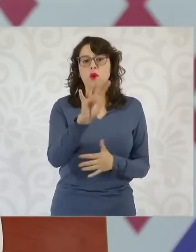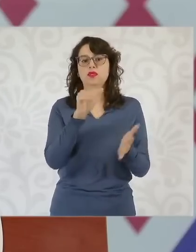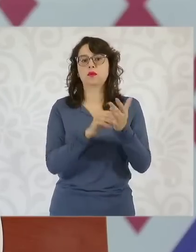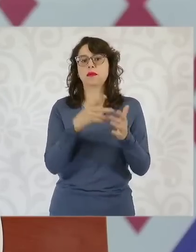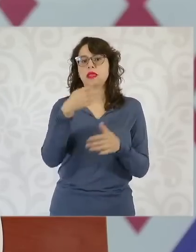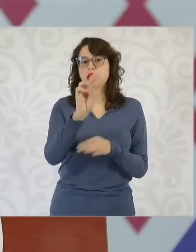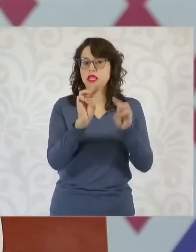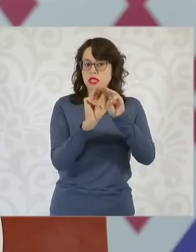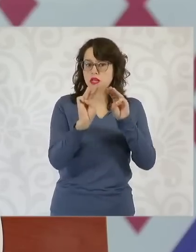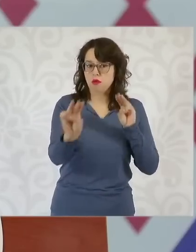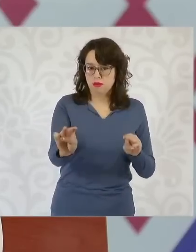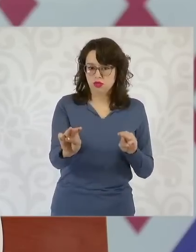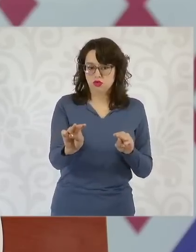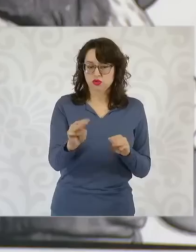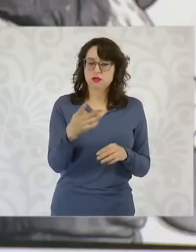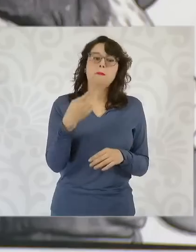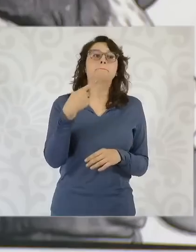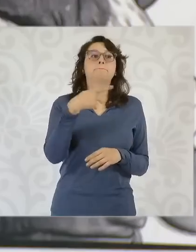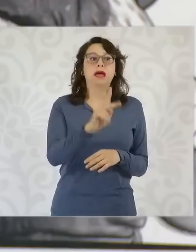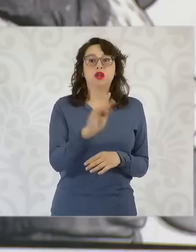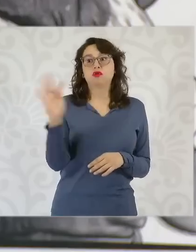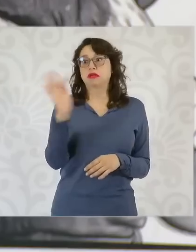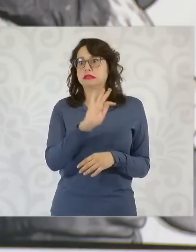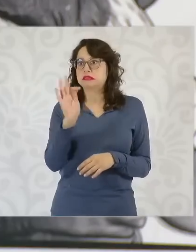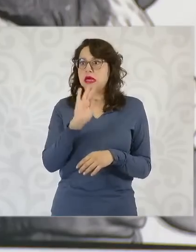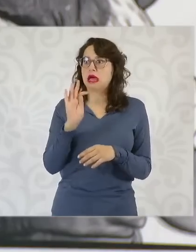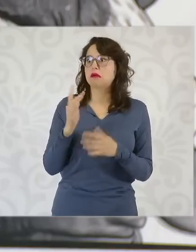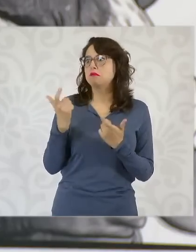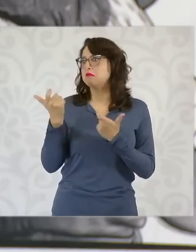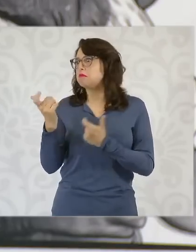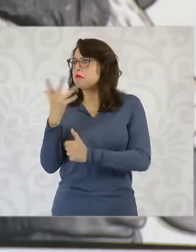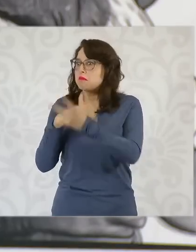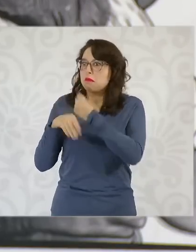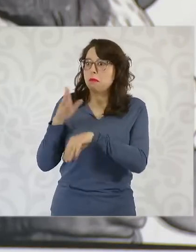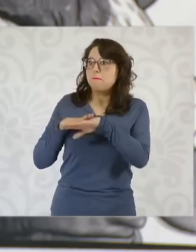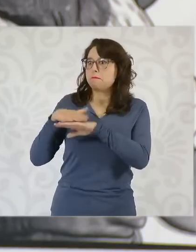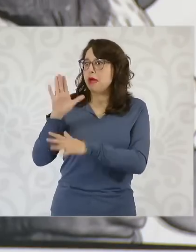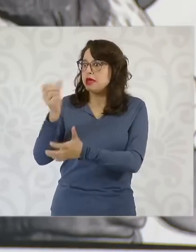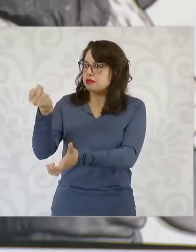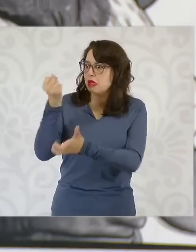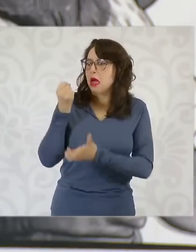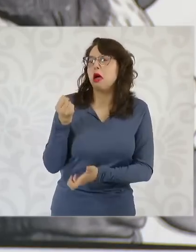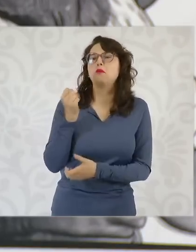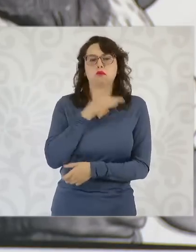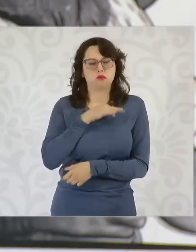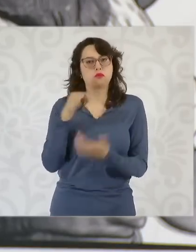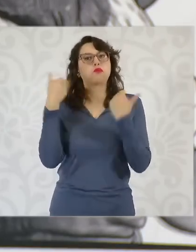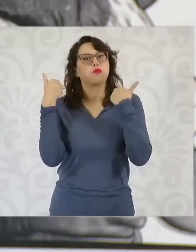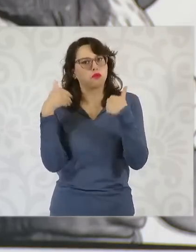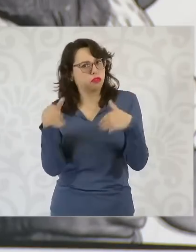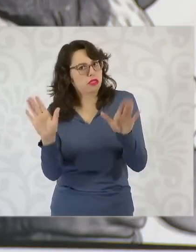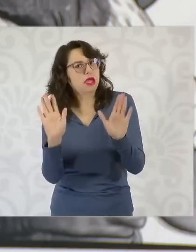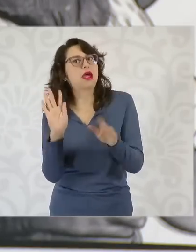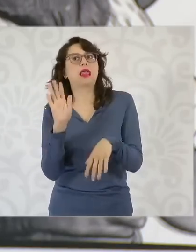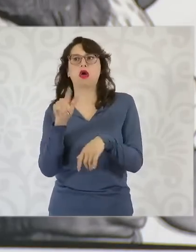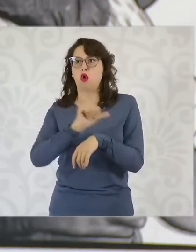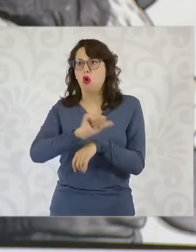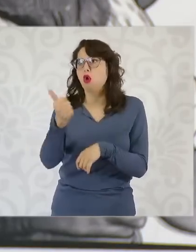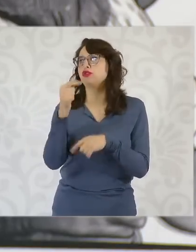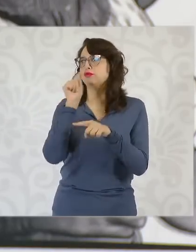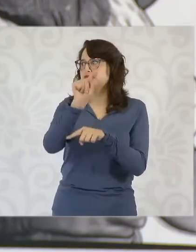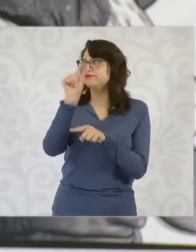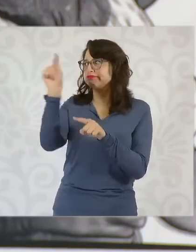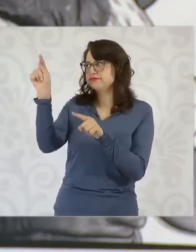muy importante y nos va a platicar también de las licitaciones que ya iniciaron este año para